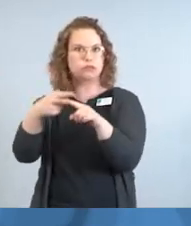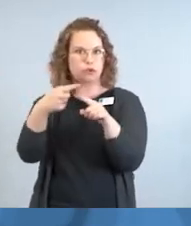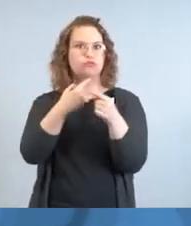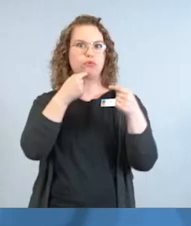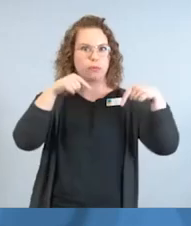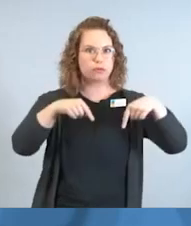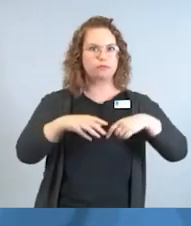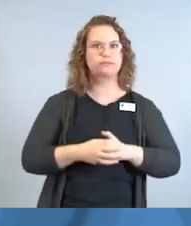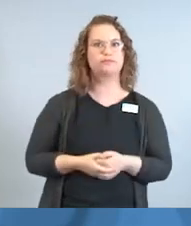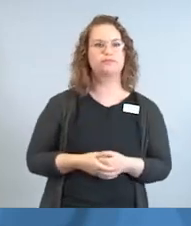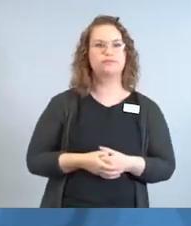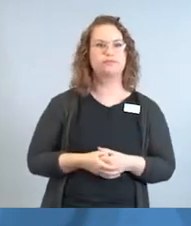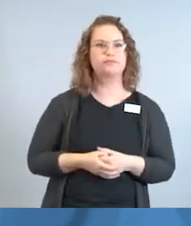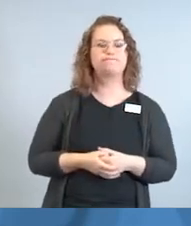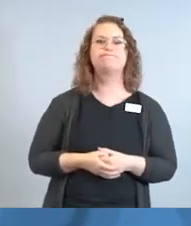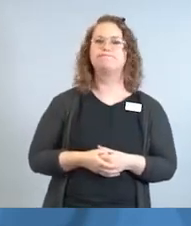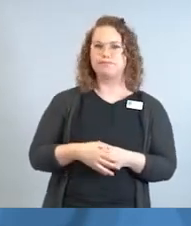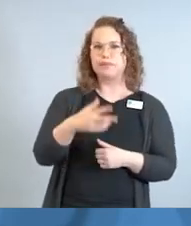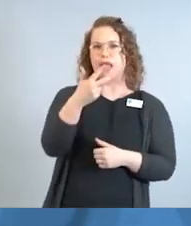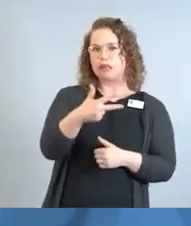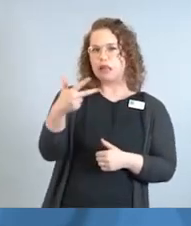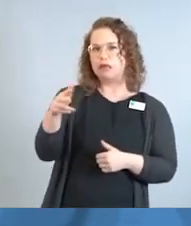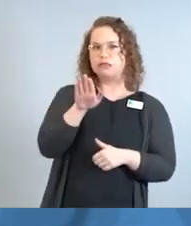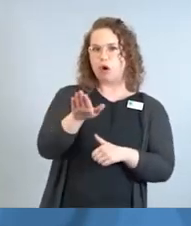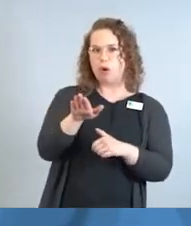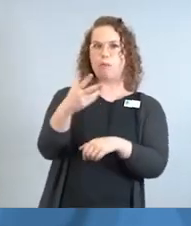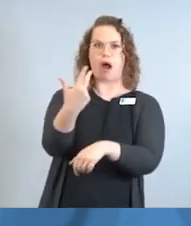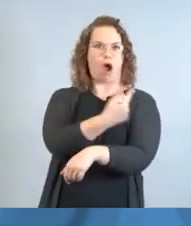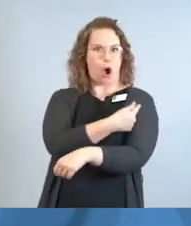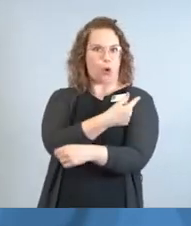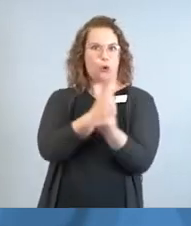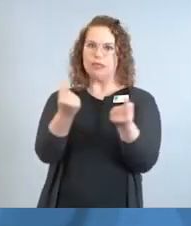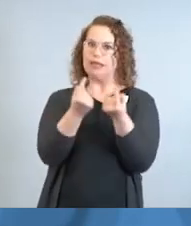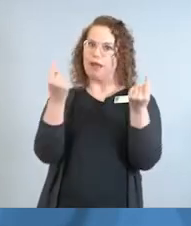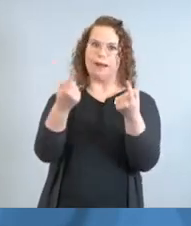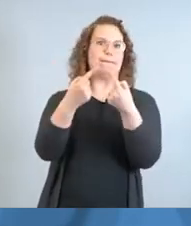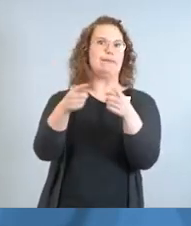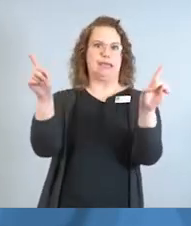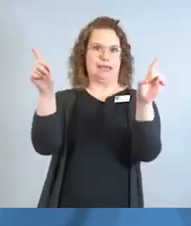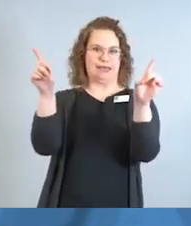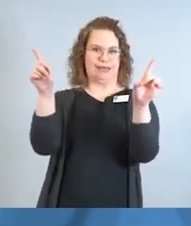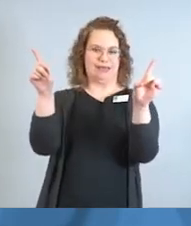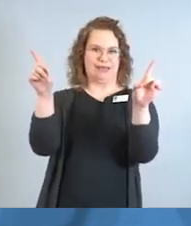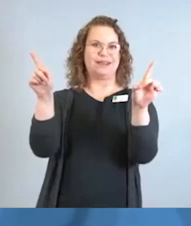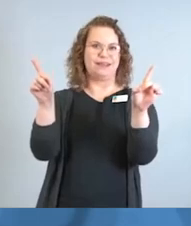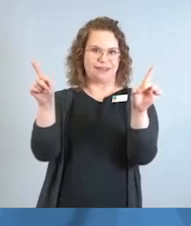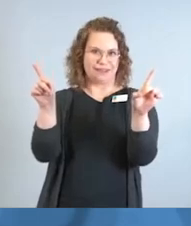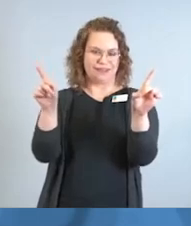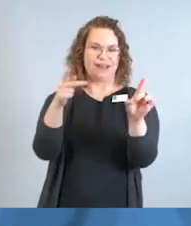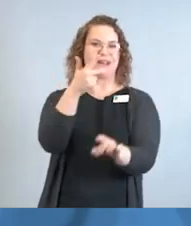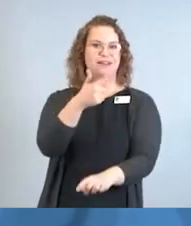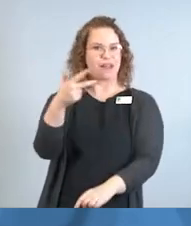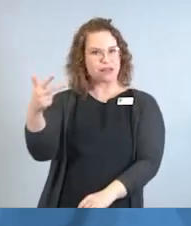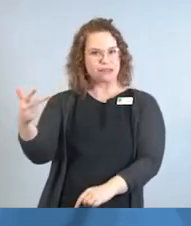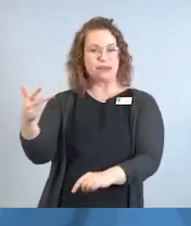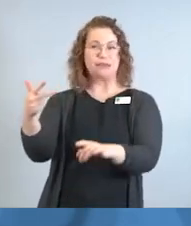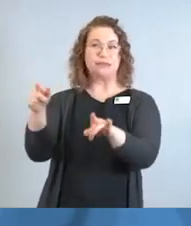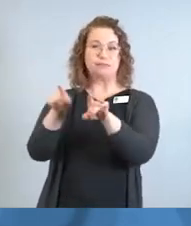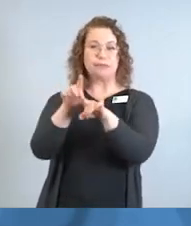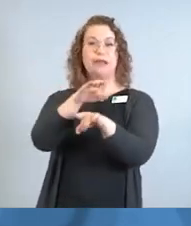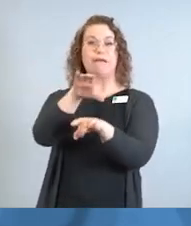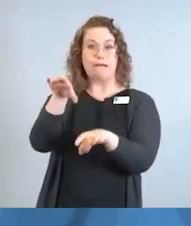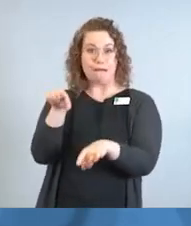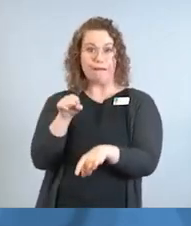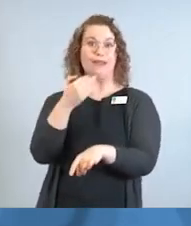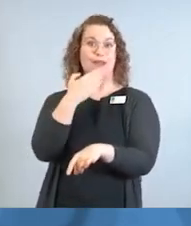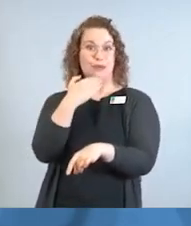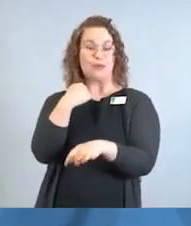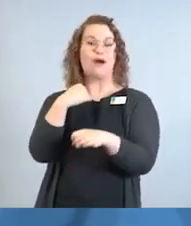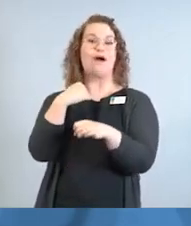Tanskassa on hyvin erilainen tilanne. He ovat jo rokottaneet lähestulkoon kaikki vakavalle koronalle alttiit ihmiset.